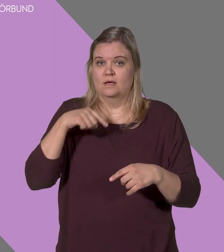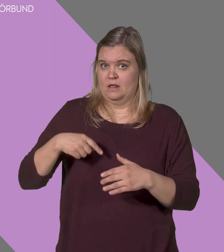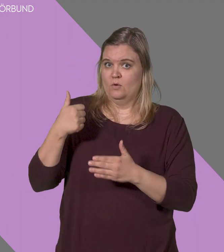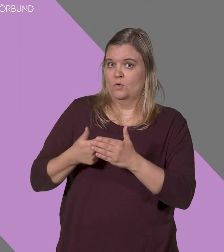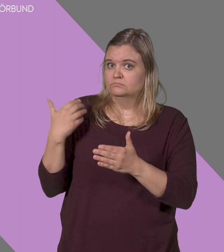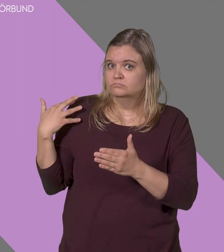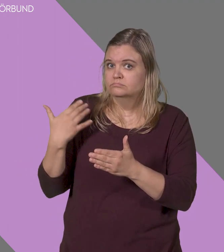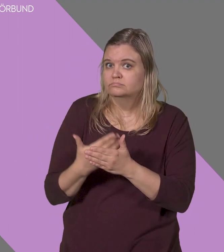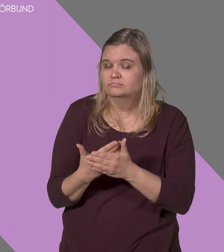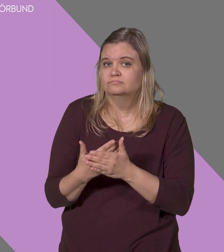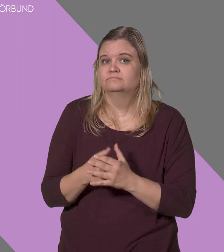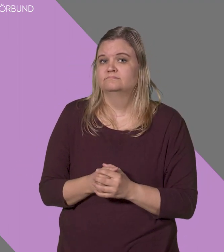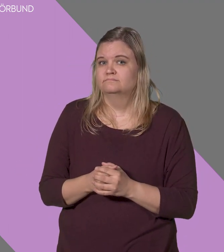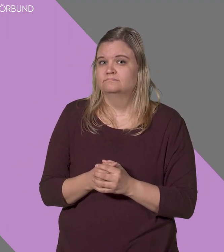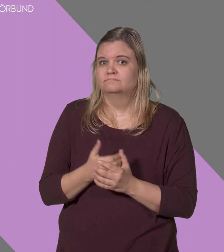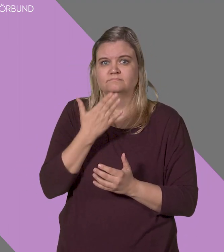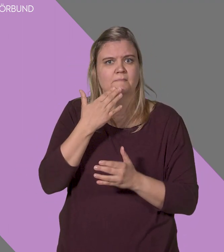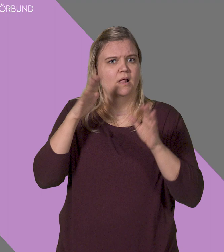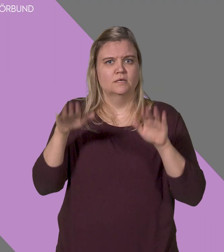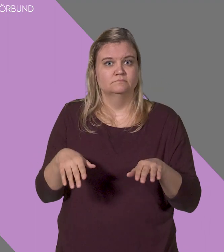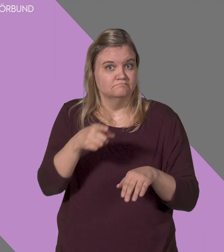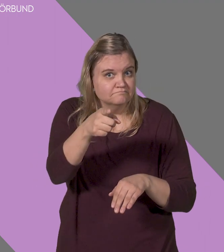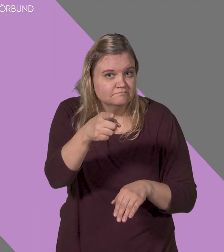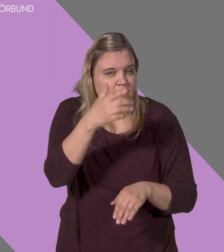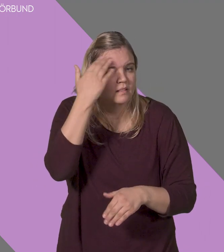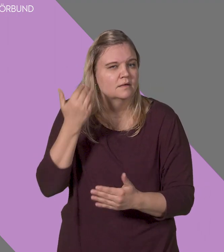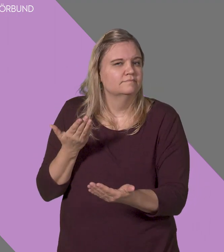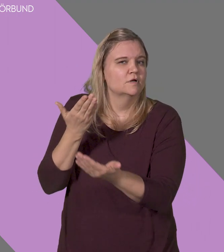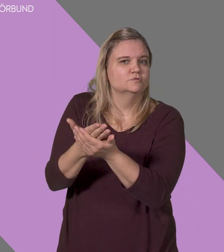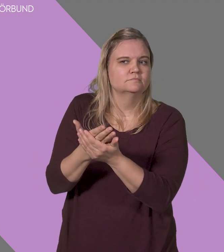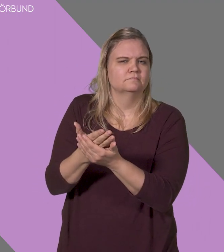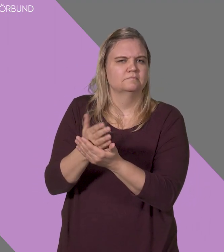i Finland under det gångna året. Vem som helst kan föreslå en prismottagare!